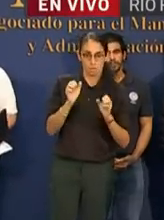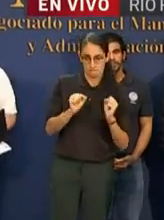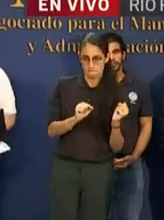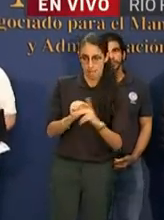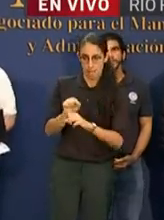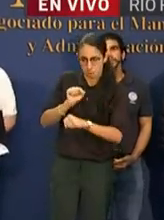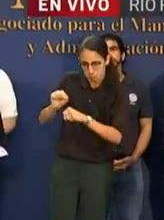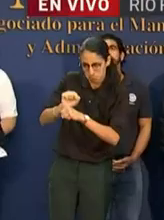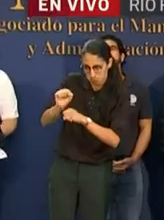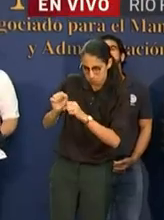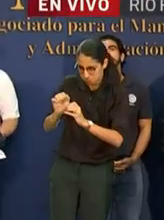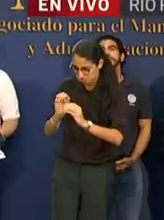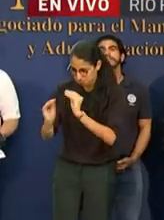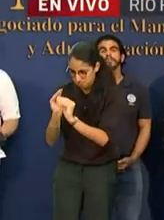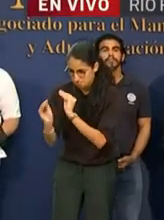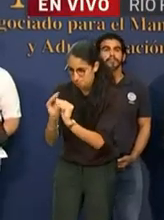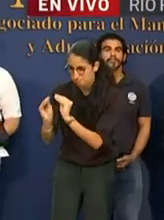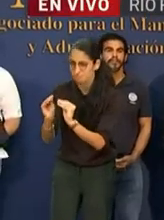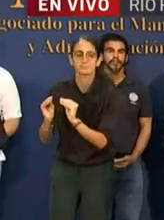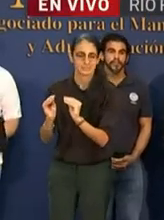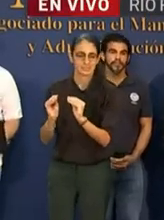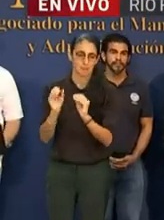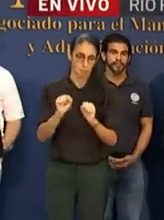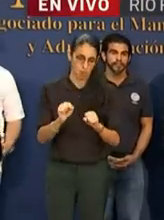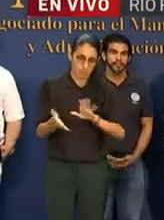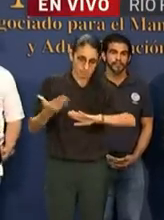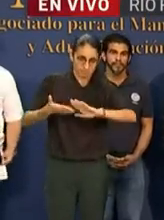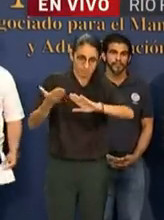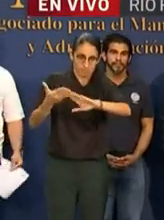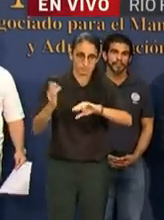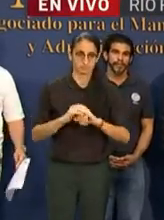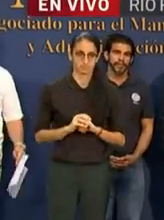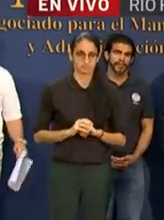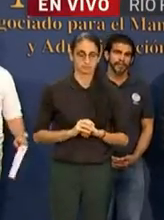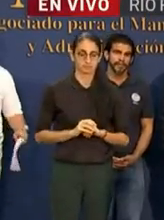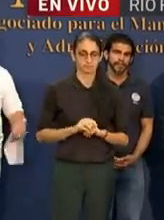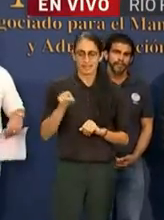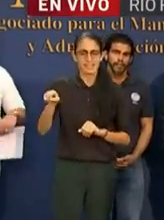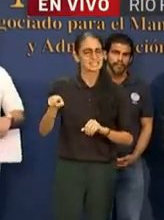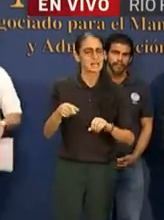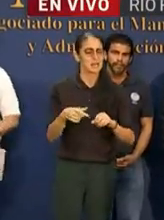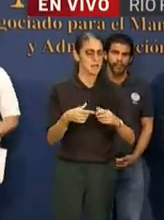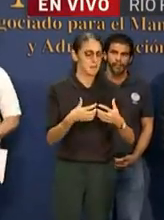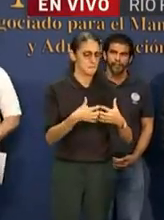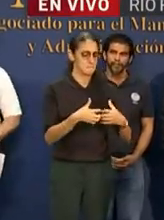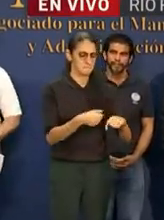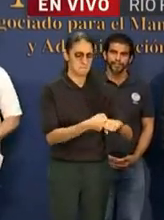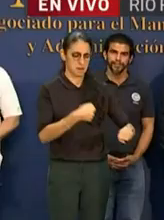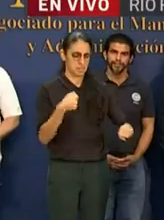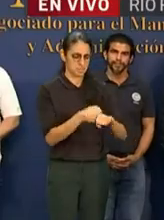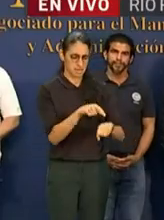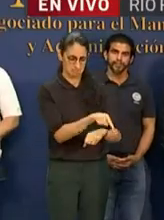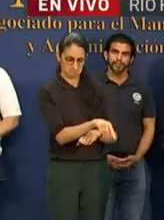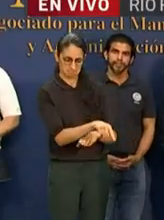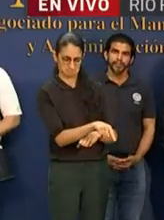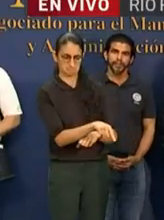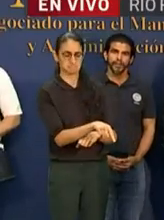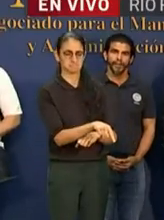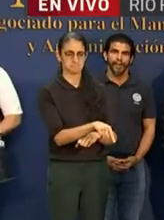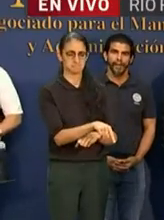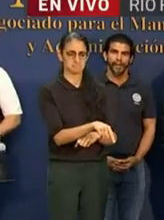RÍO HA IDO AFECTANDO QUE SE